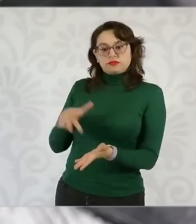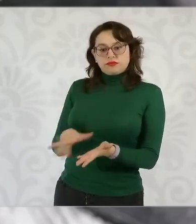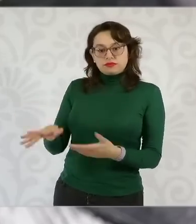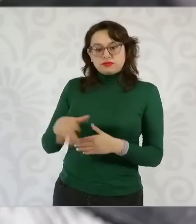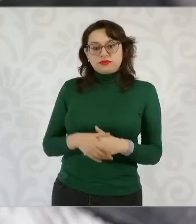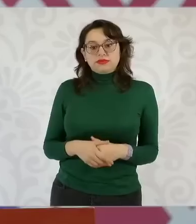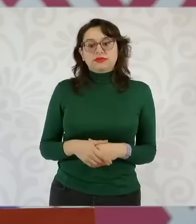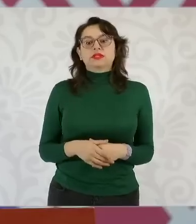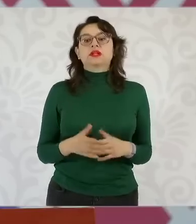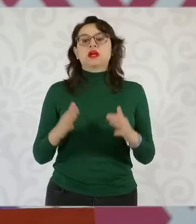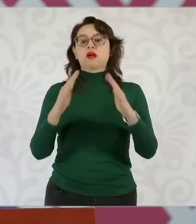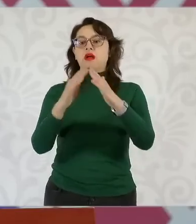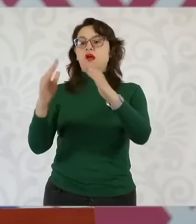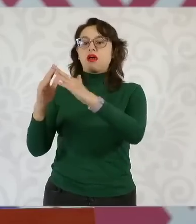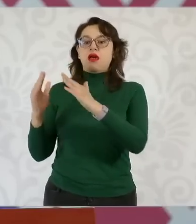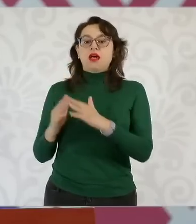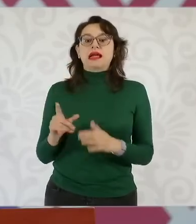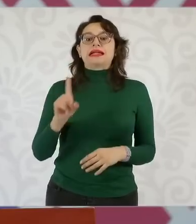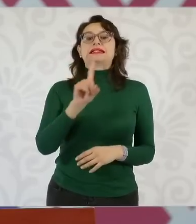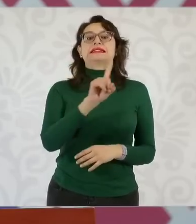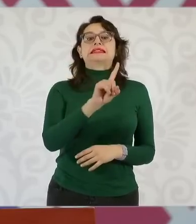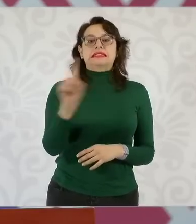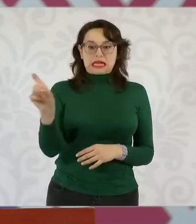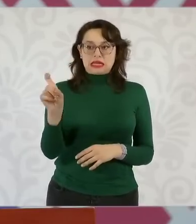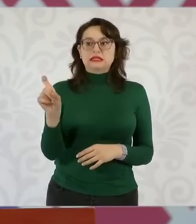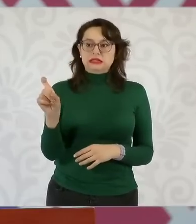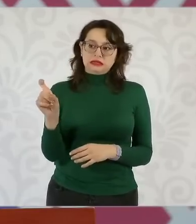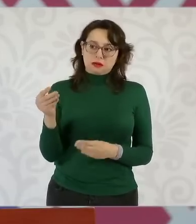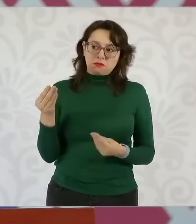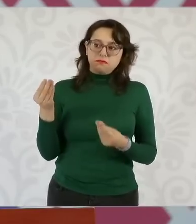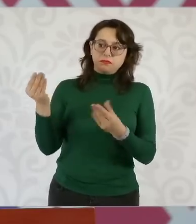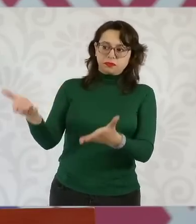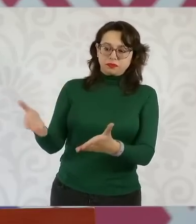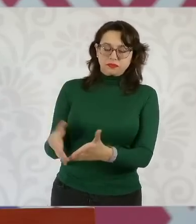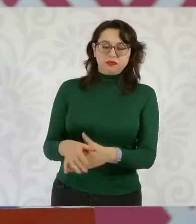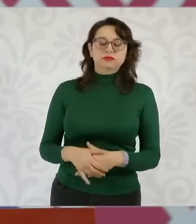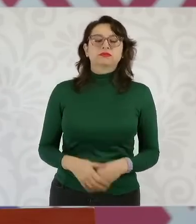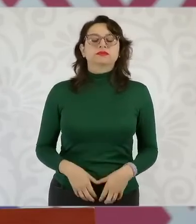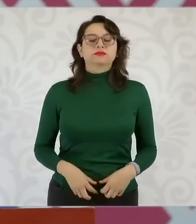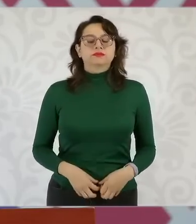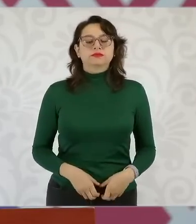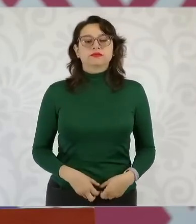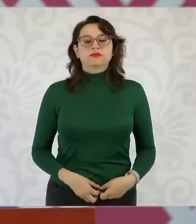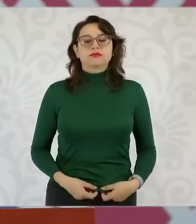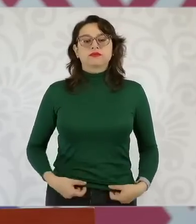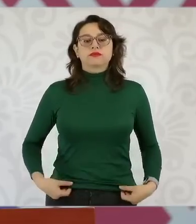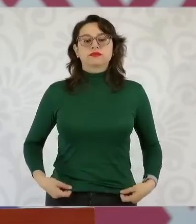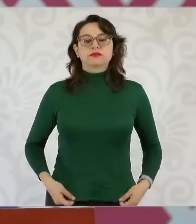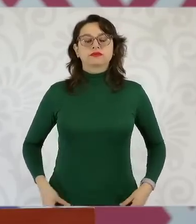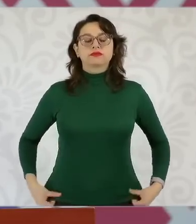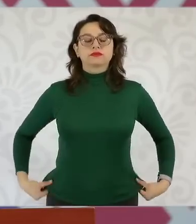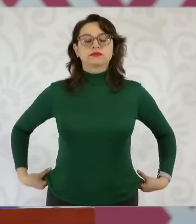viviendas para familias que perdieron todo y con esto les devolvimos el sueño de volver a tener